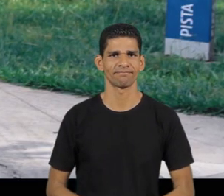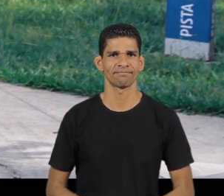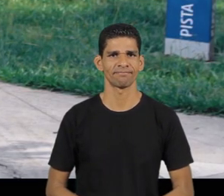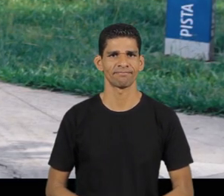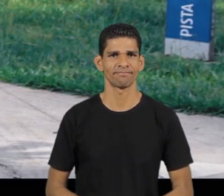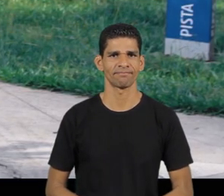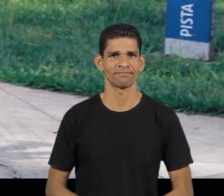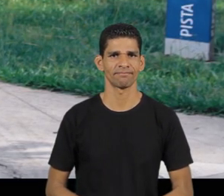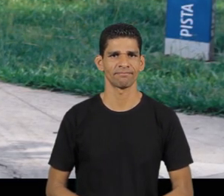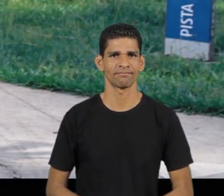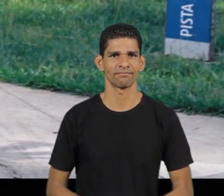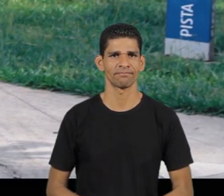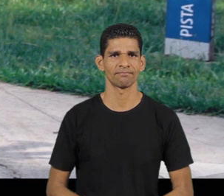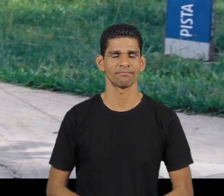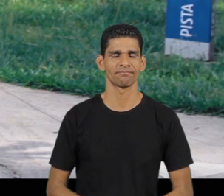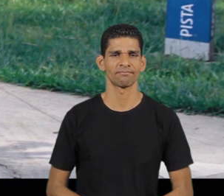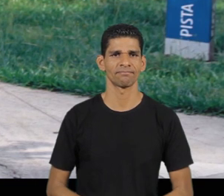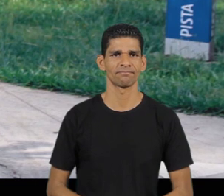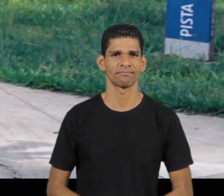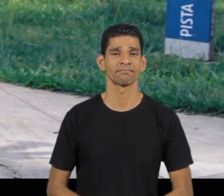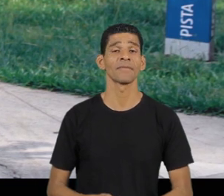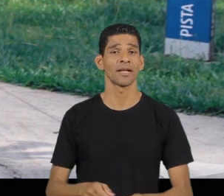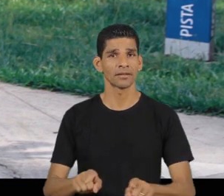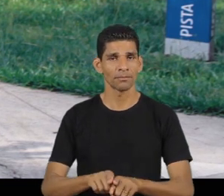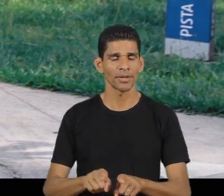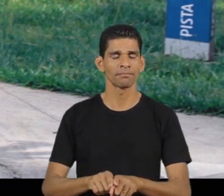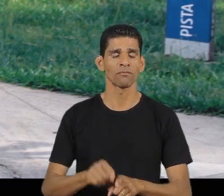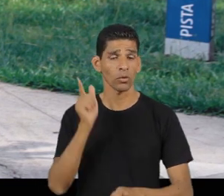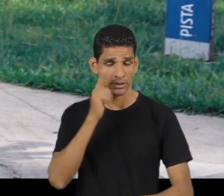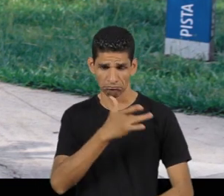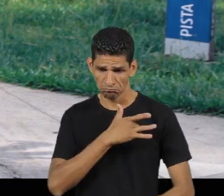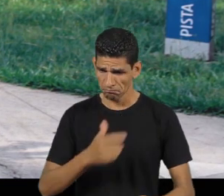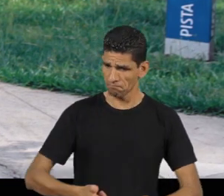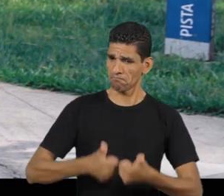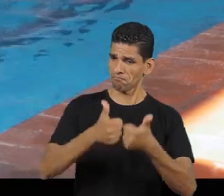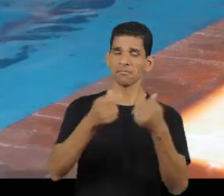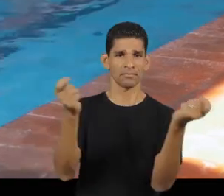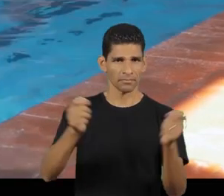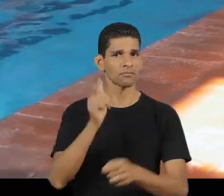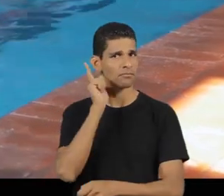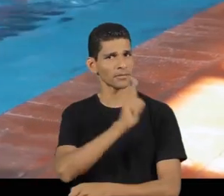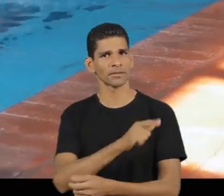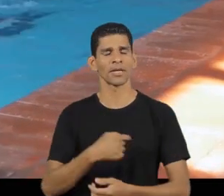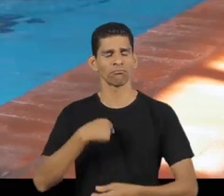De benefícios que eu posso citar, por